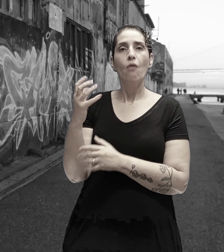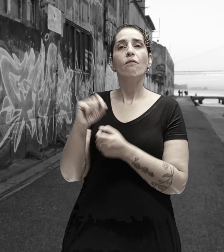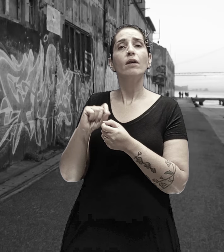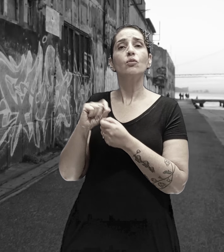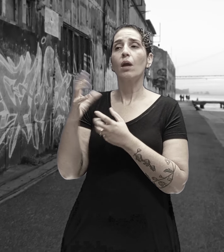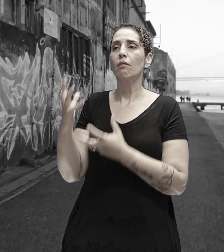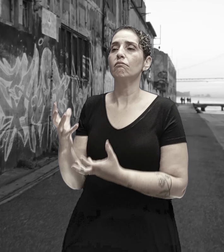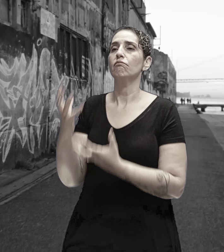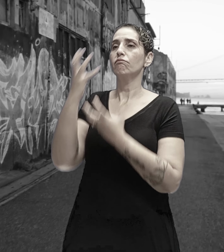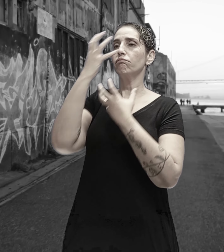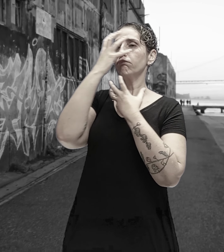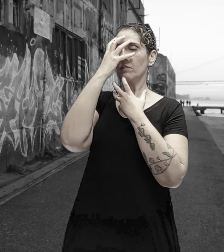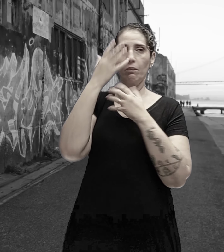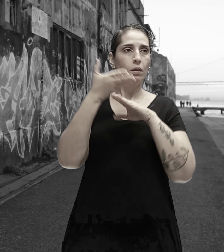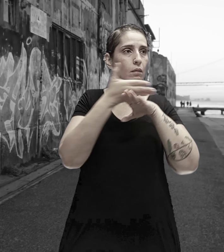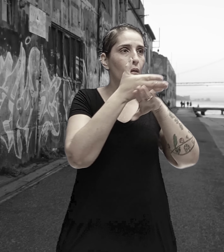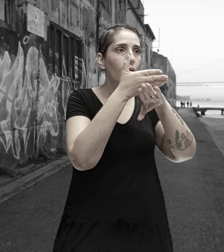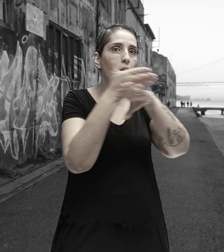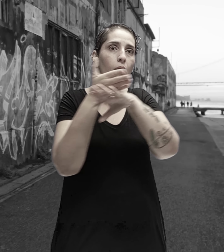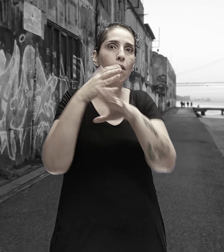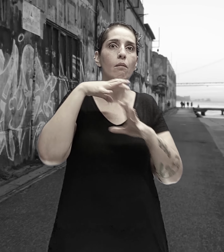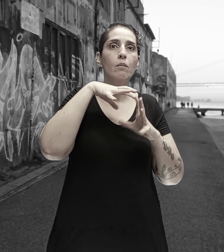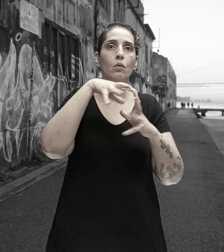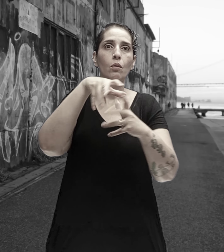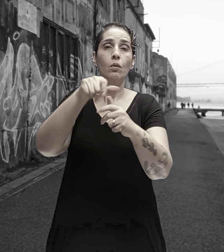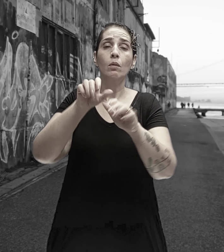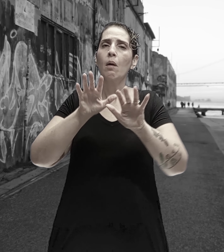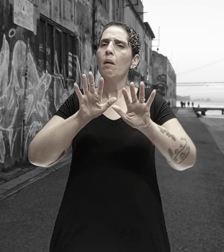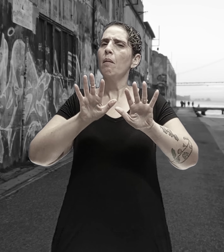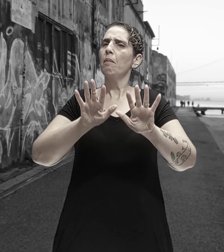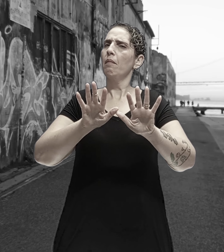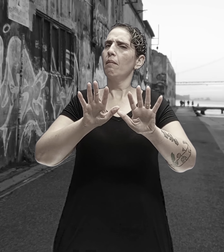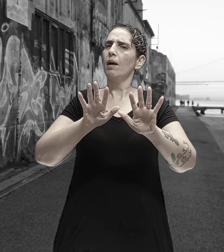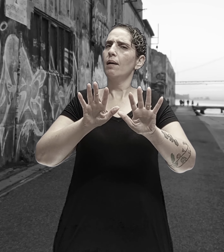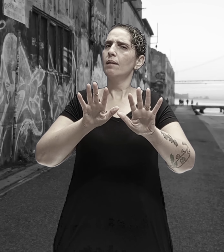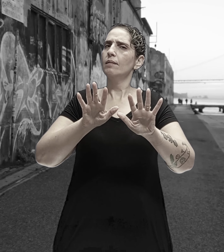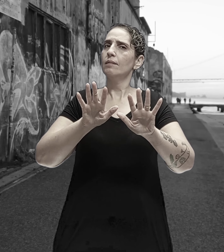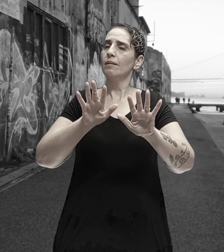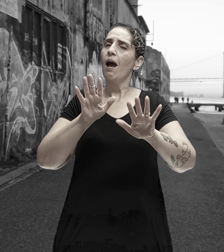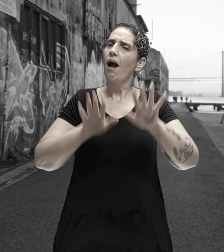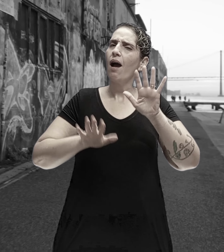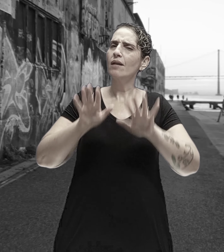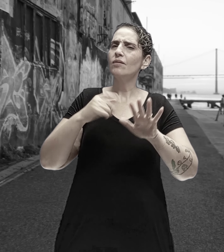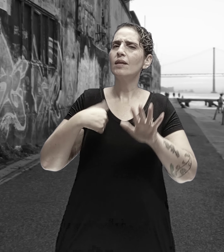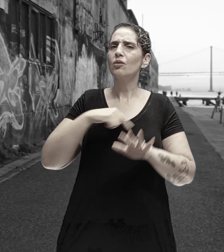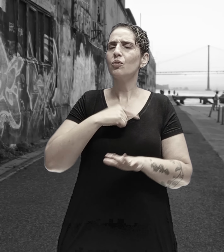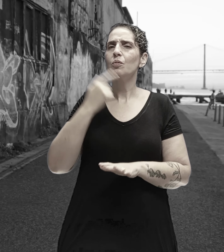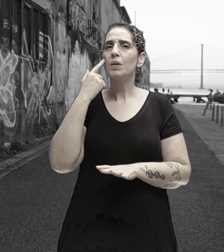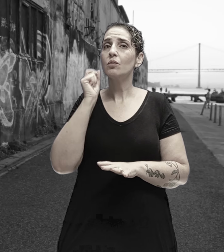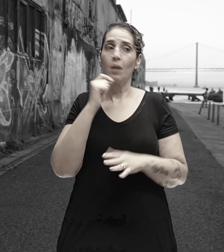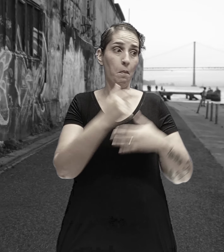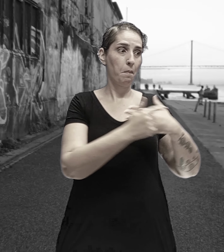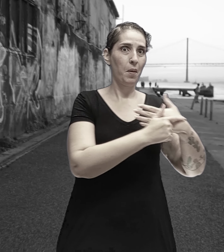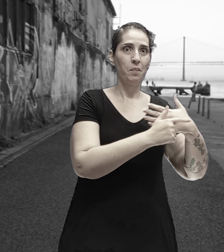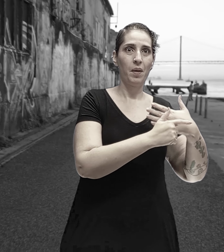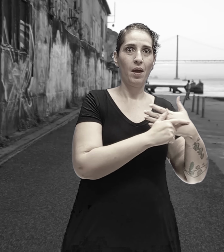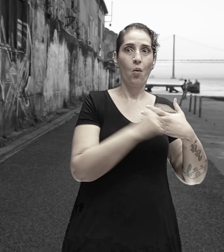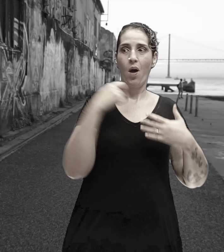para navegar o mundo com tudo. Confundimos o papel com o ator,